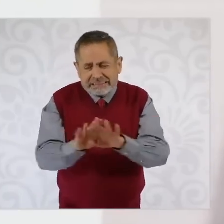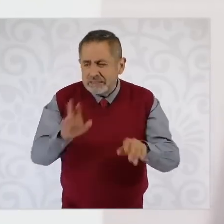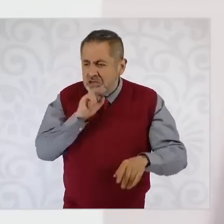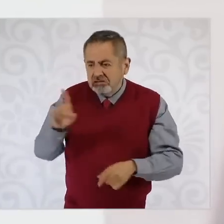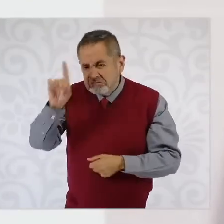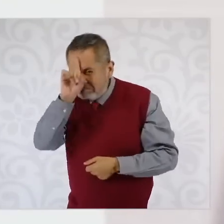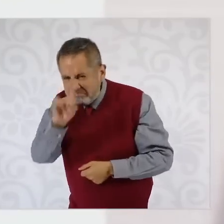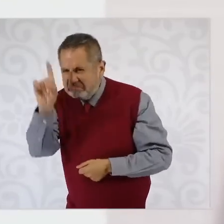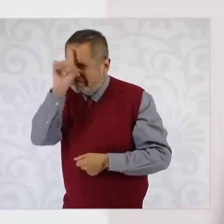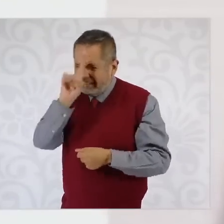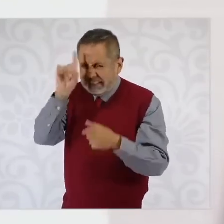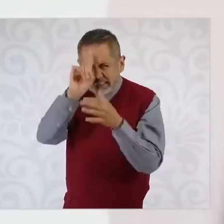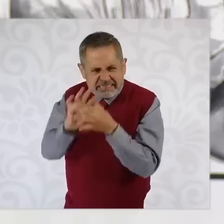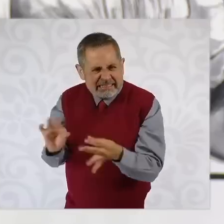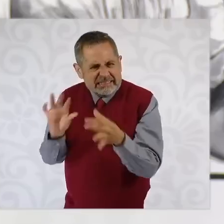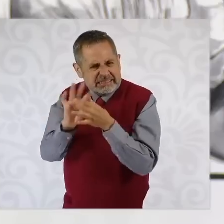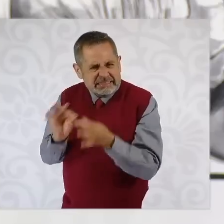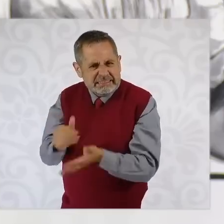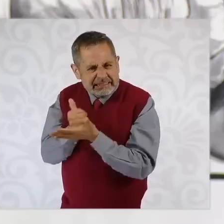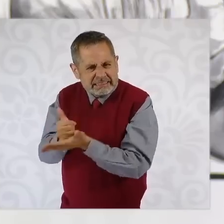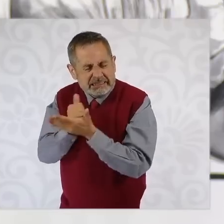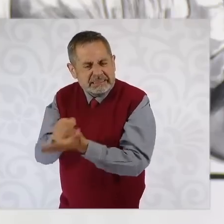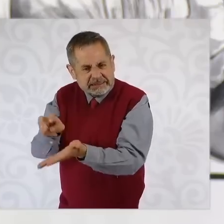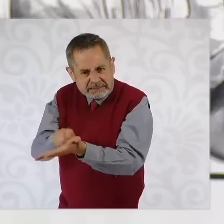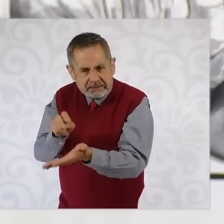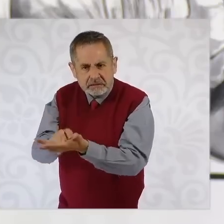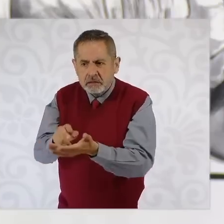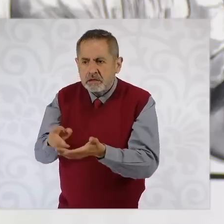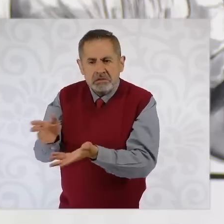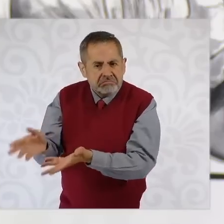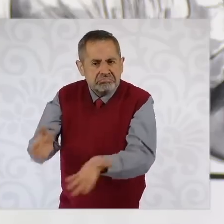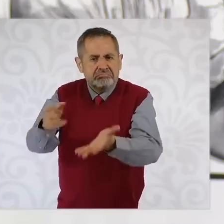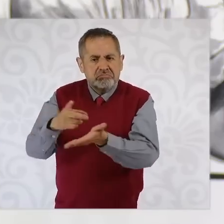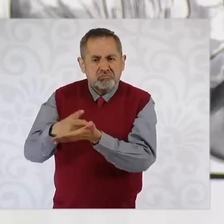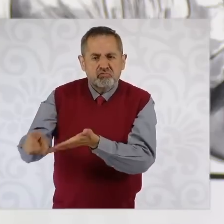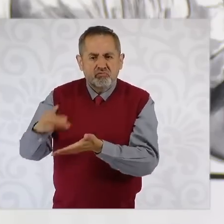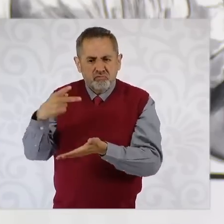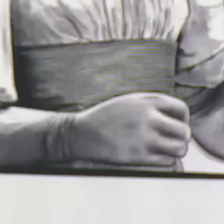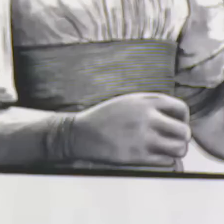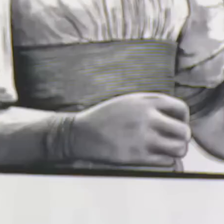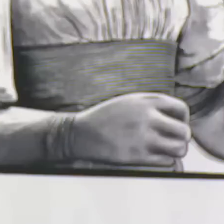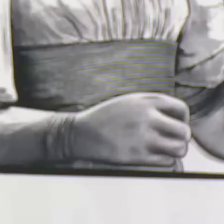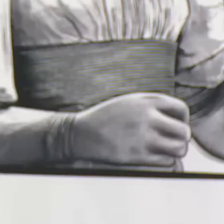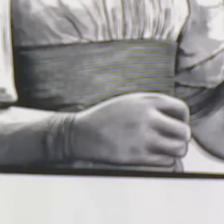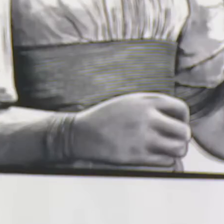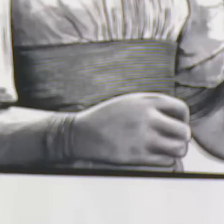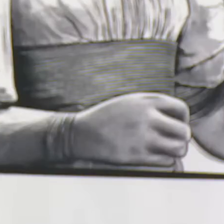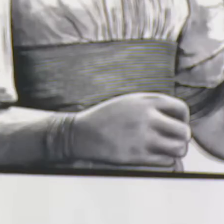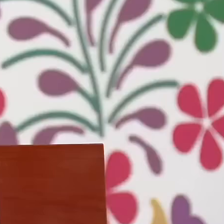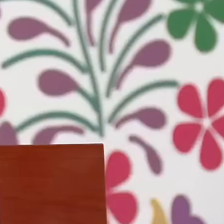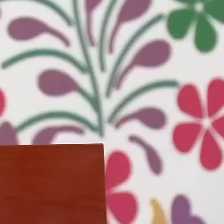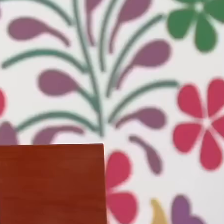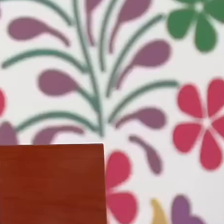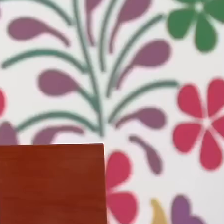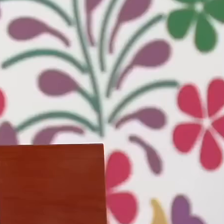hace eso que tengan acceso a los derechos a sus derechos el derecho al empleo el derecho a la